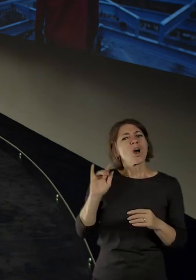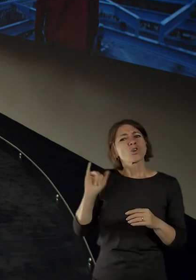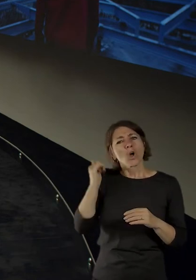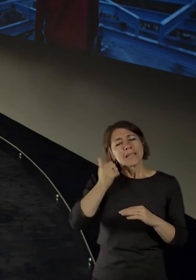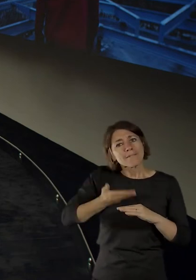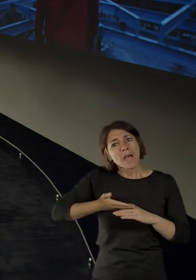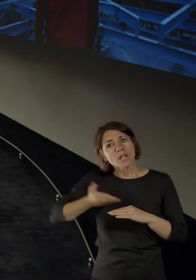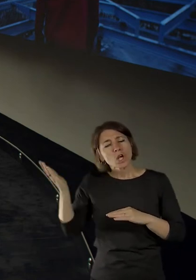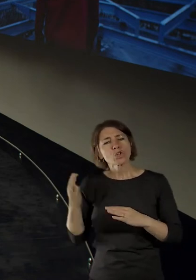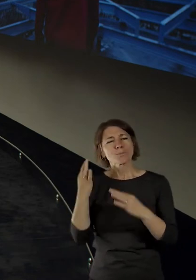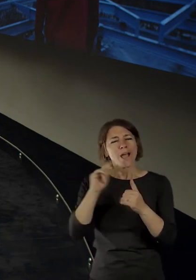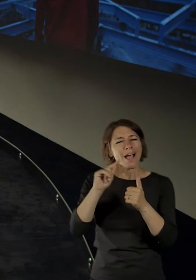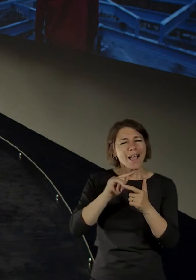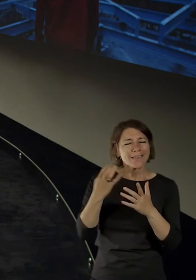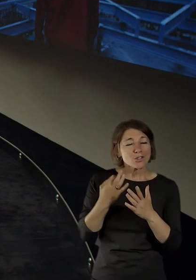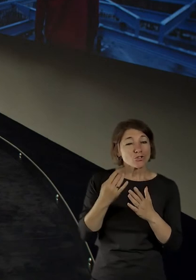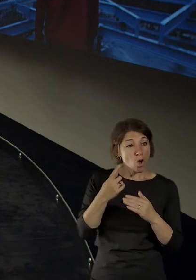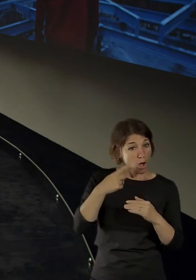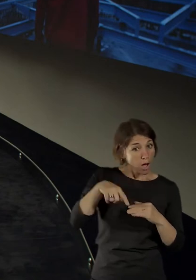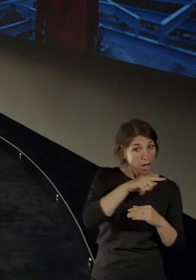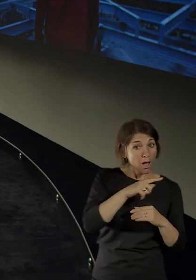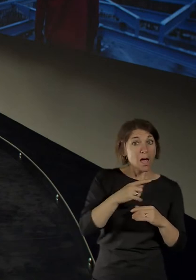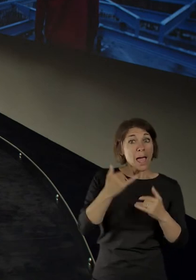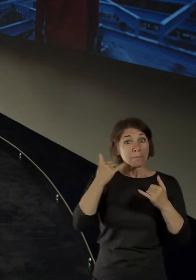Co všechno ten Metropolitní plán vlastně ukazuje? Čeho je otiskem?